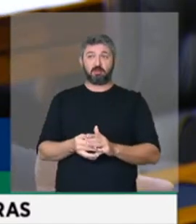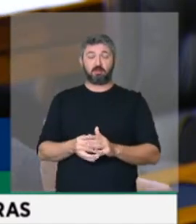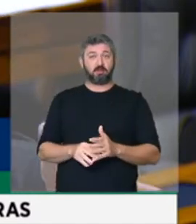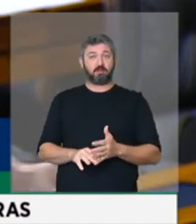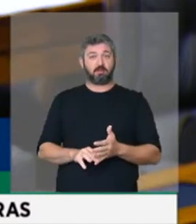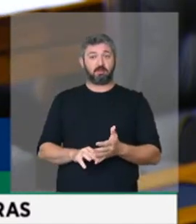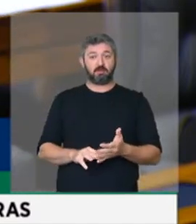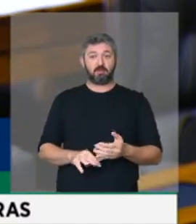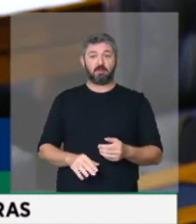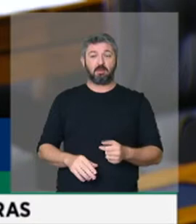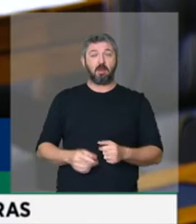SÃO... POLÍTICA POR EXEMPLO DE INTERFERÊNCIA DA PETROBRAS